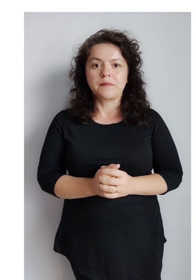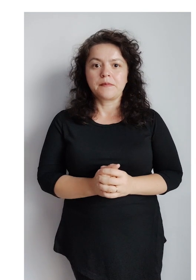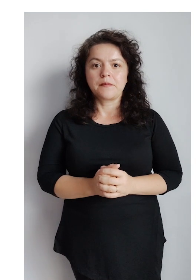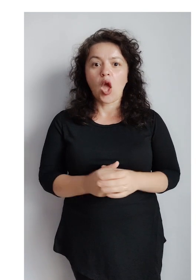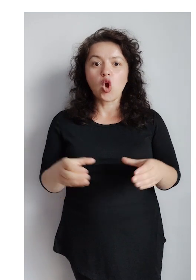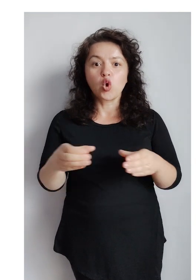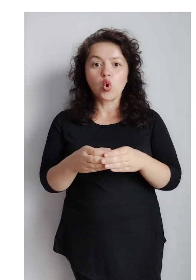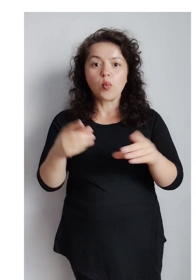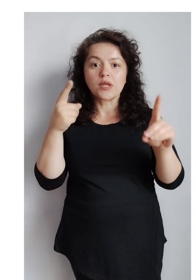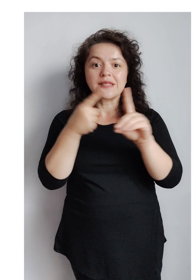Grupuri țintă